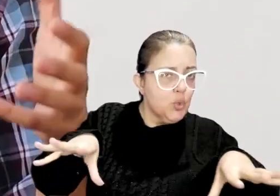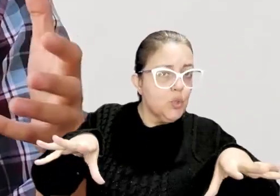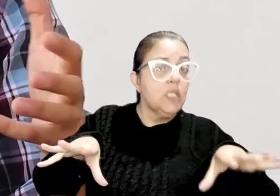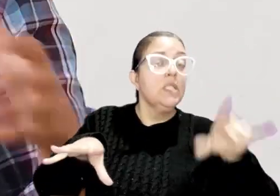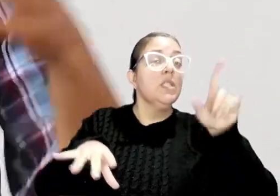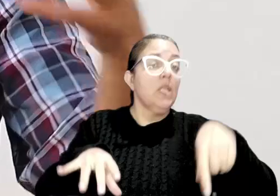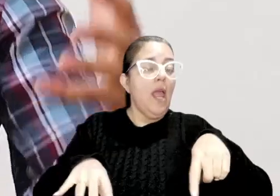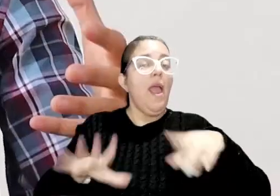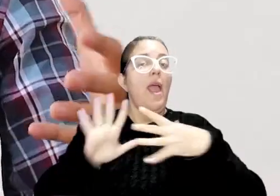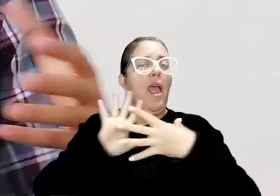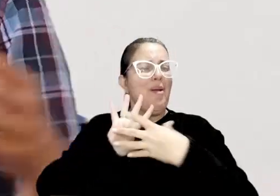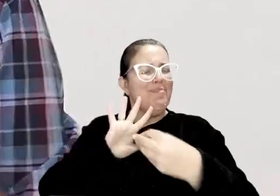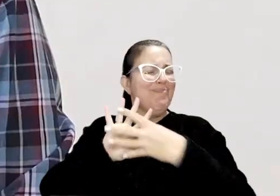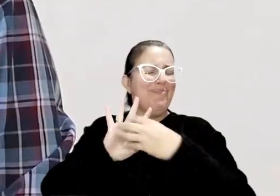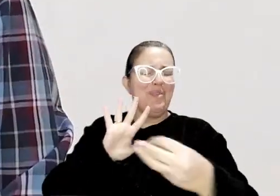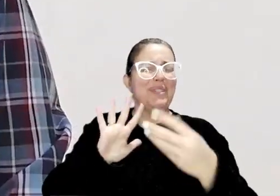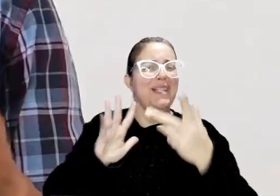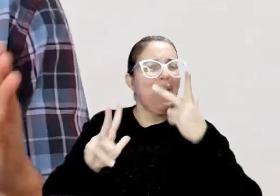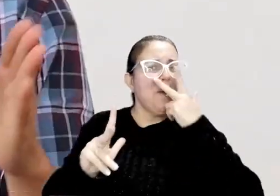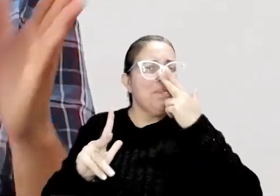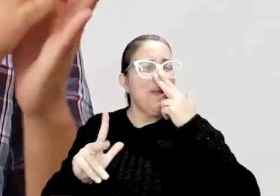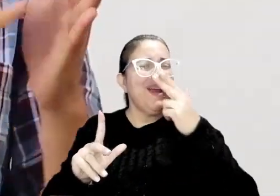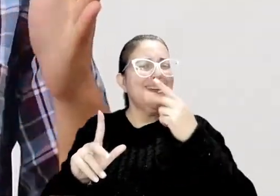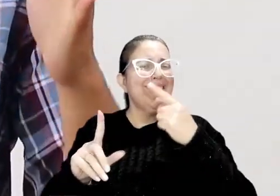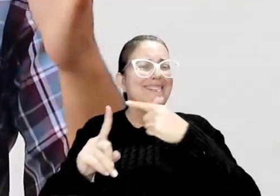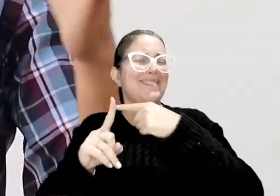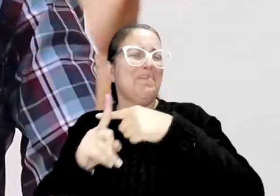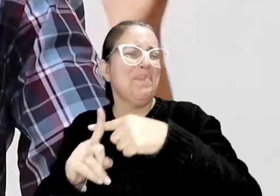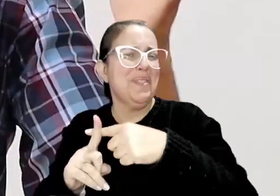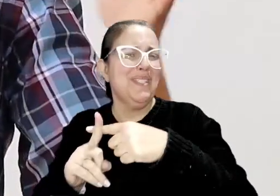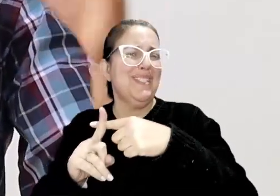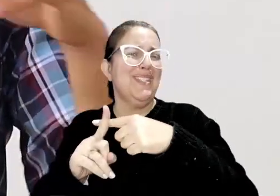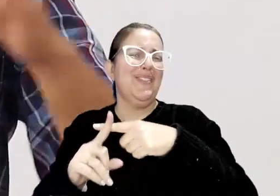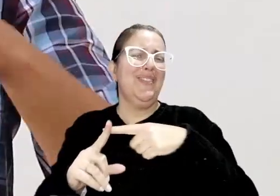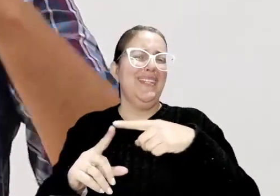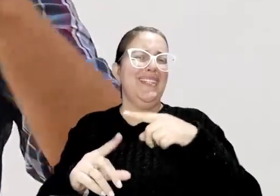de de pensar o avaliação de impacto ambiental no outro extremo de um gradiente de diversas